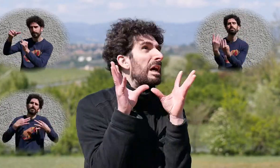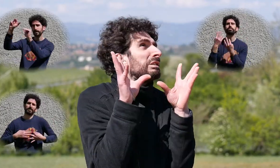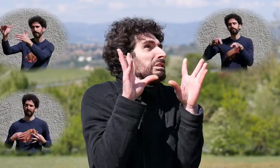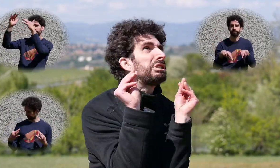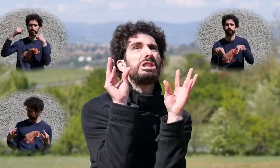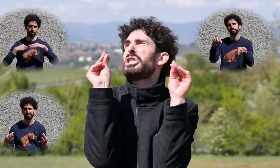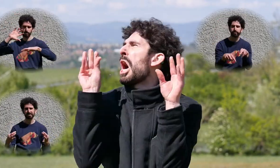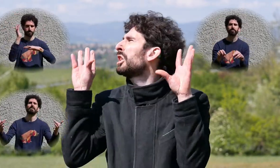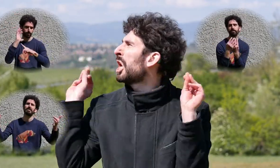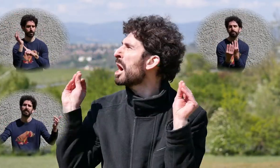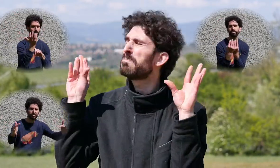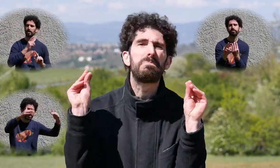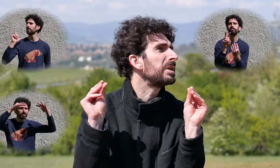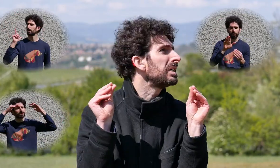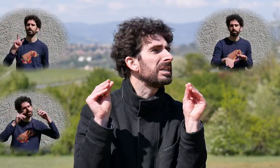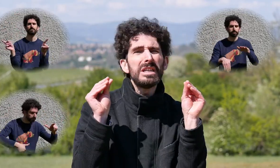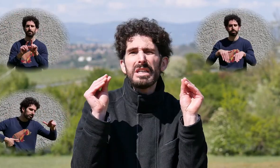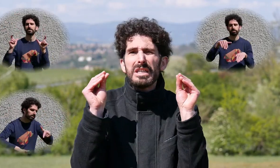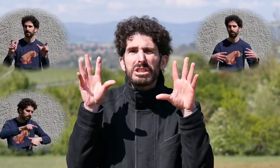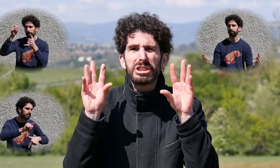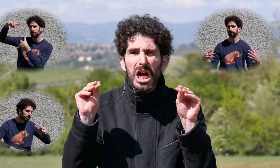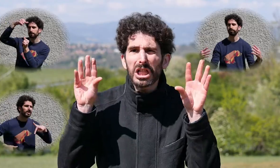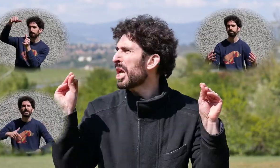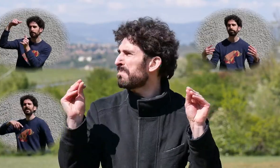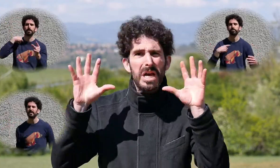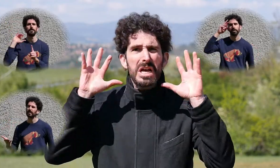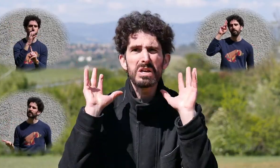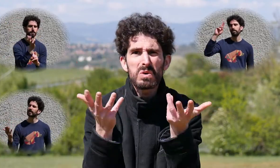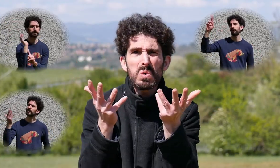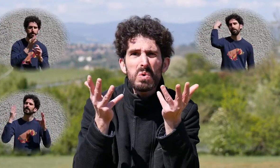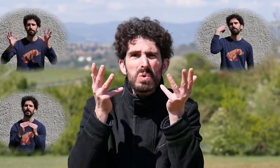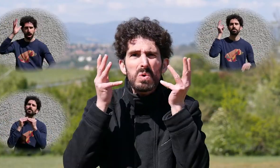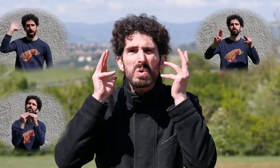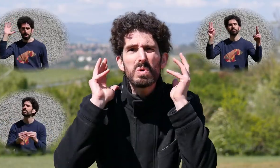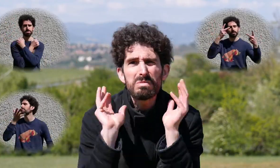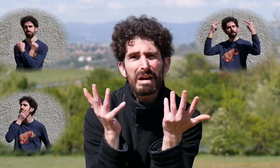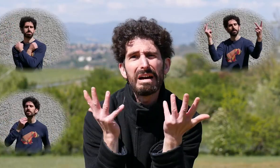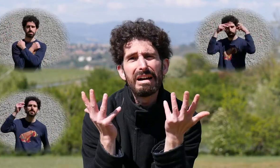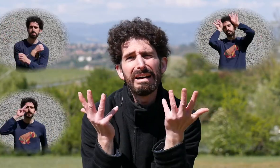SHUT UP ! Mais comment ?!